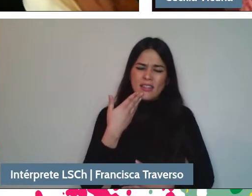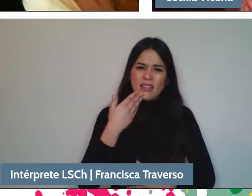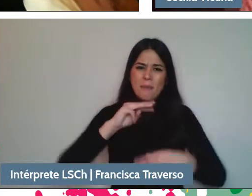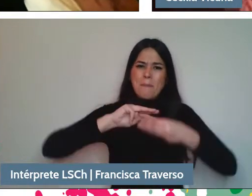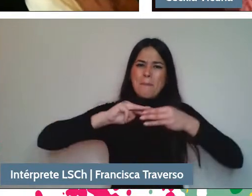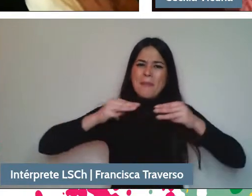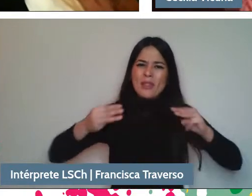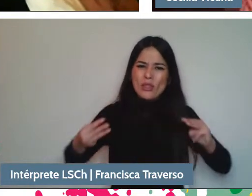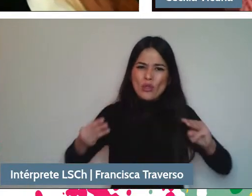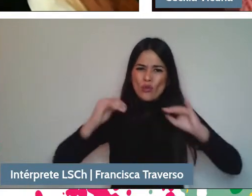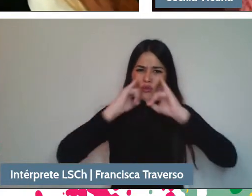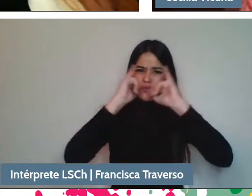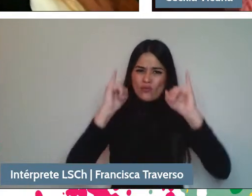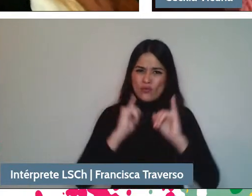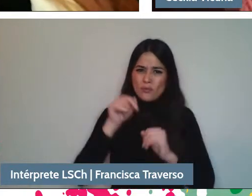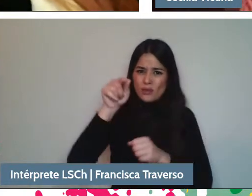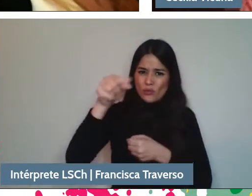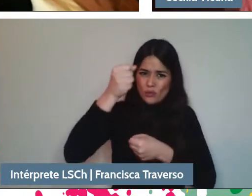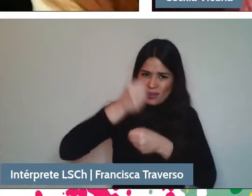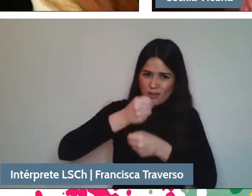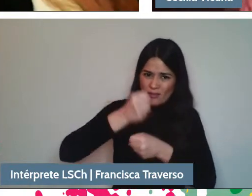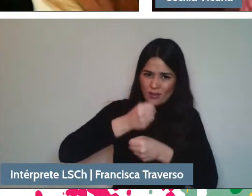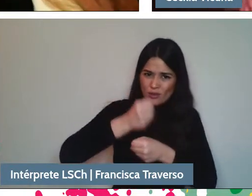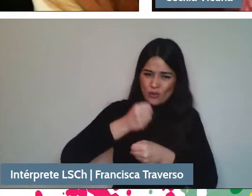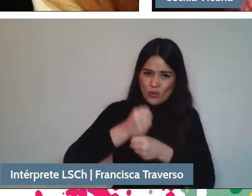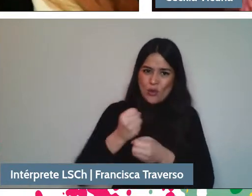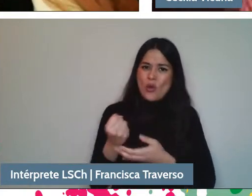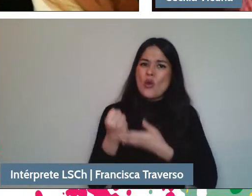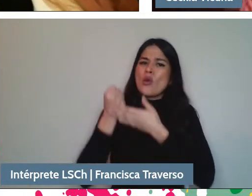pero también este vaciamiento que a mí me llama mucho la atención.